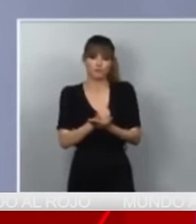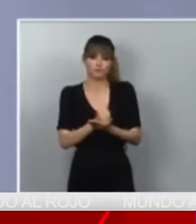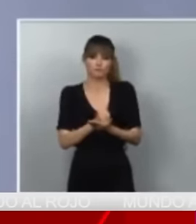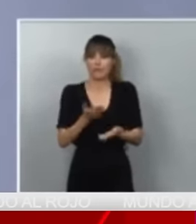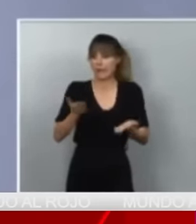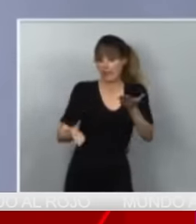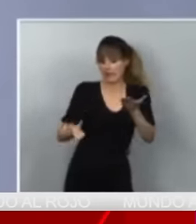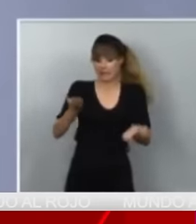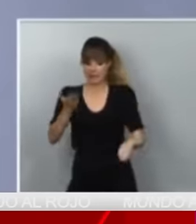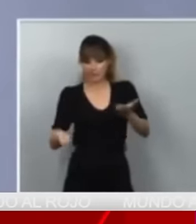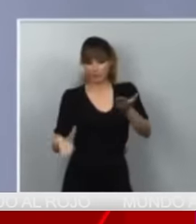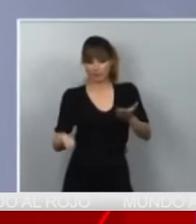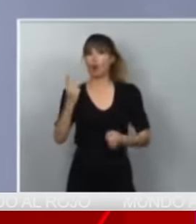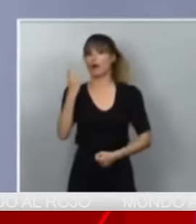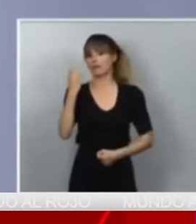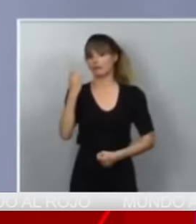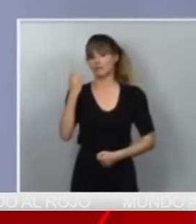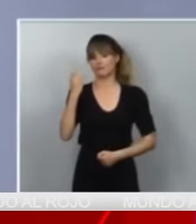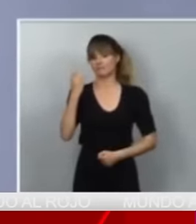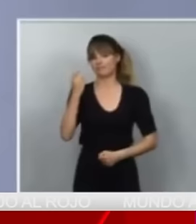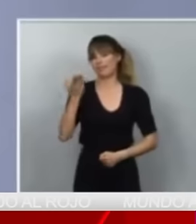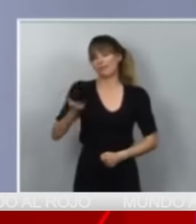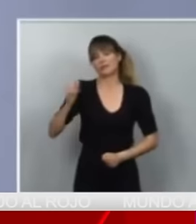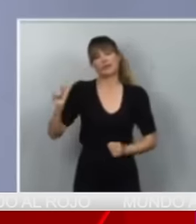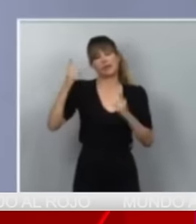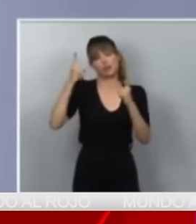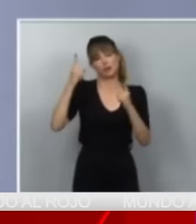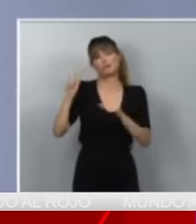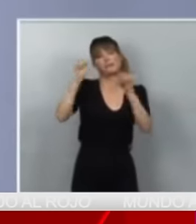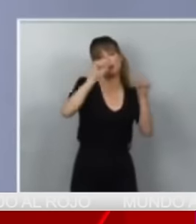principio superior de protección del menor en un contexto extraordinariamente preocupante es